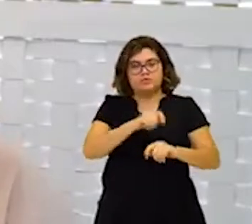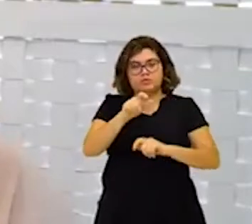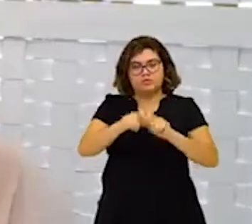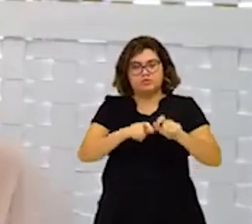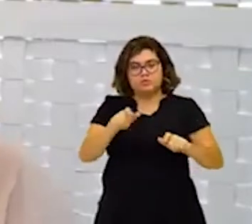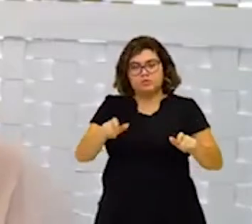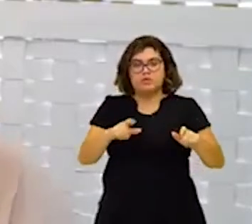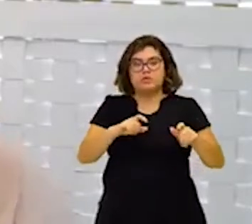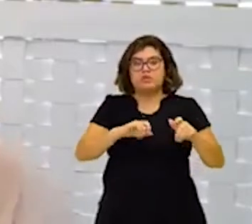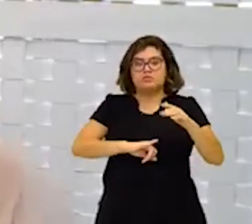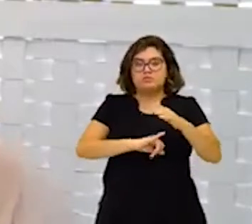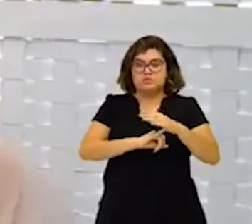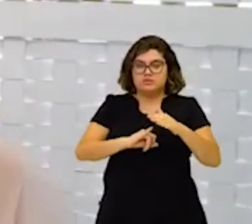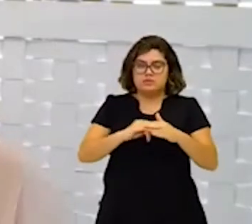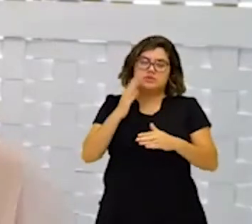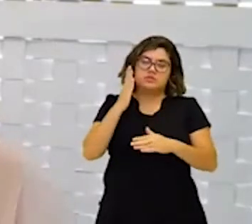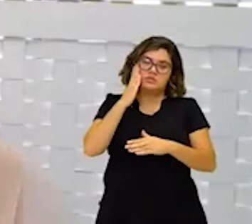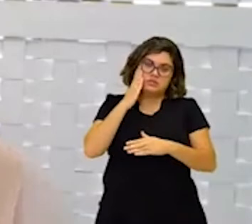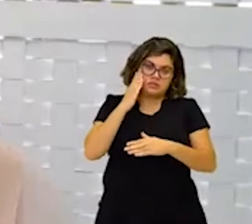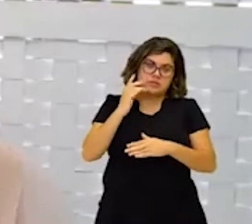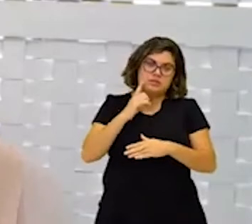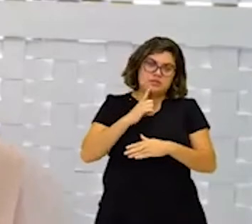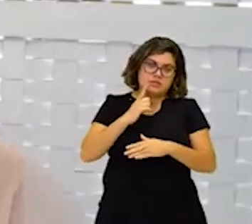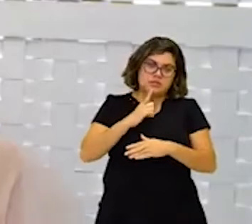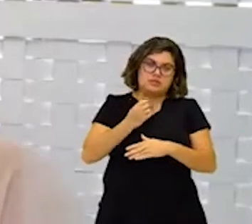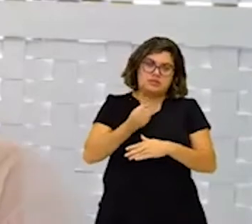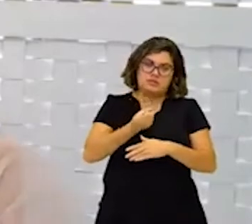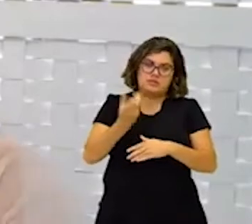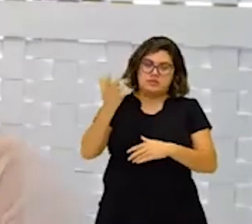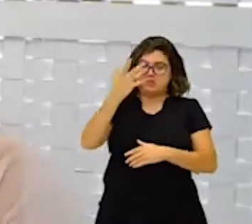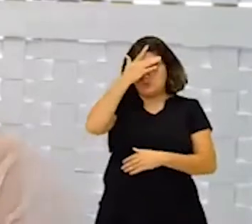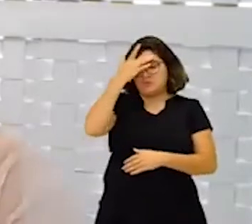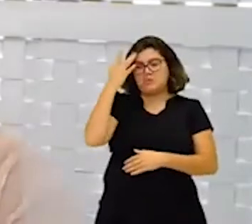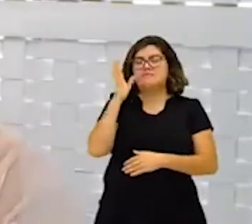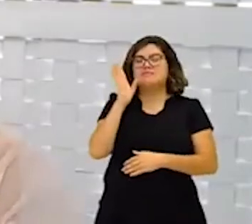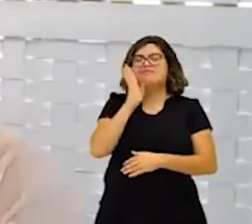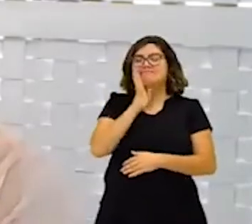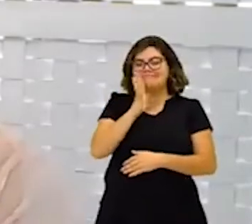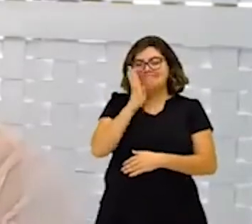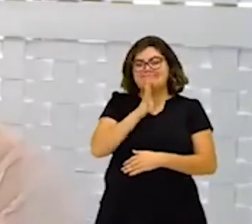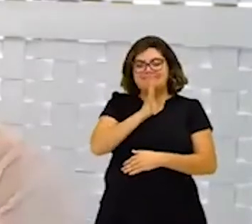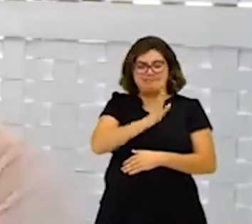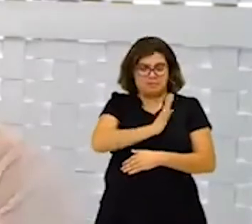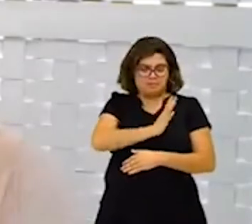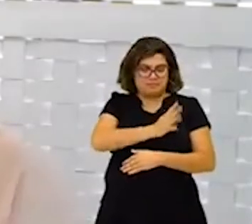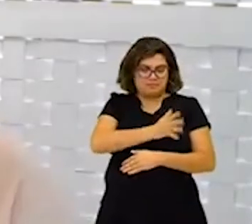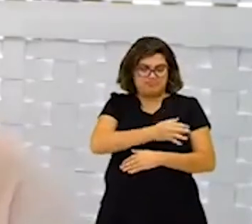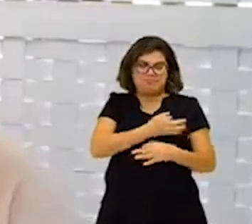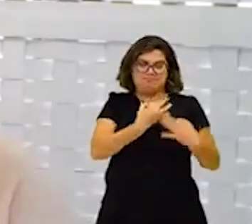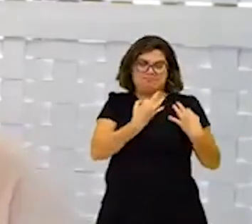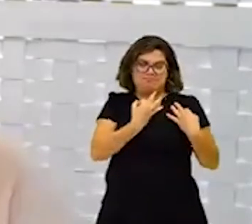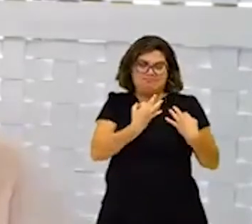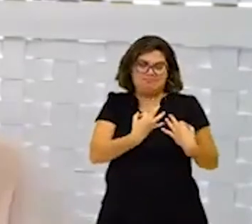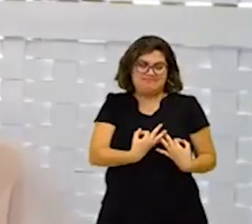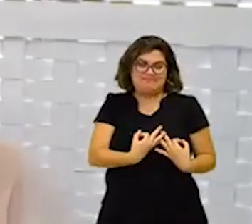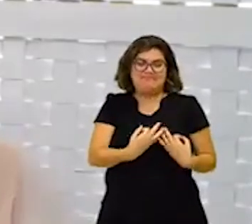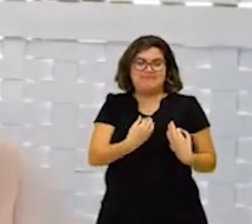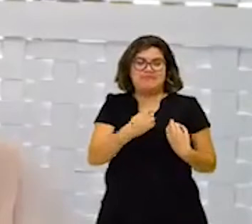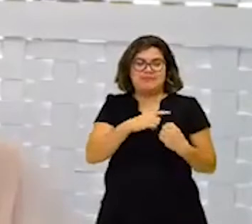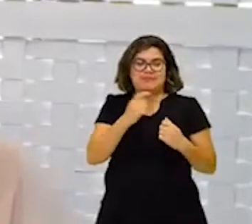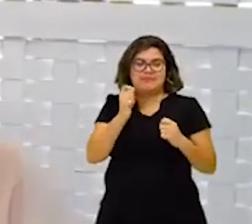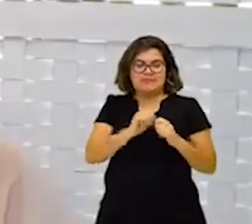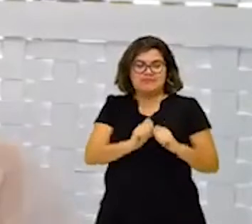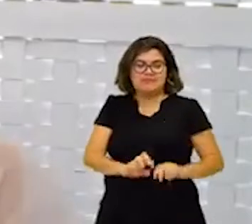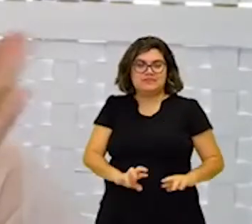e eu sei que temos muita gente legal aí de coração honesto e para fazer essa diferença muito obrigada